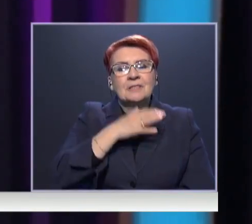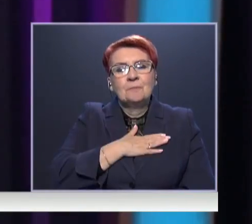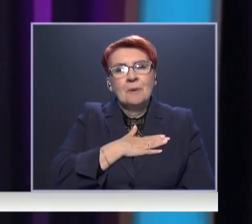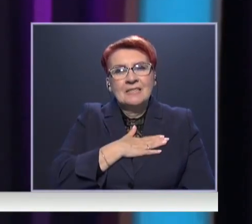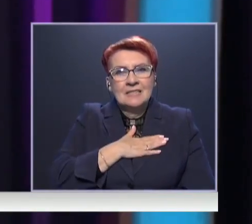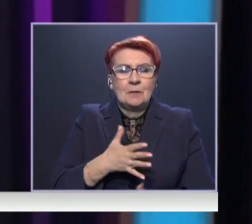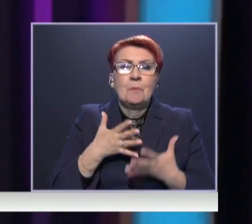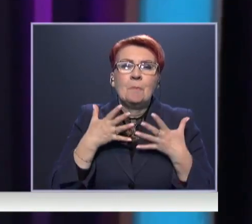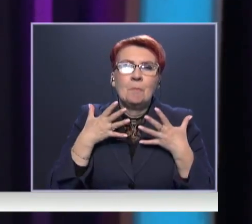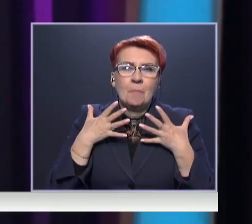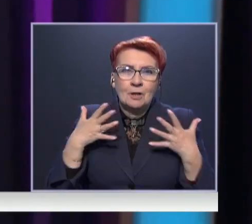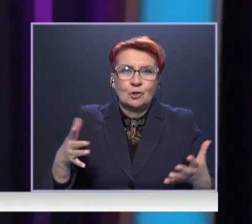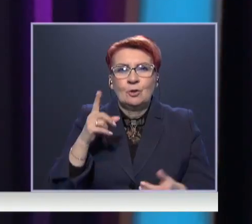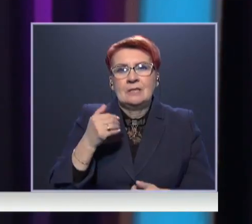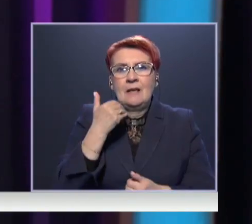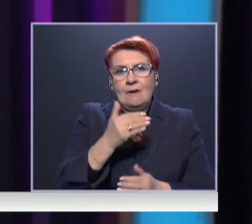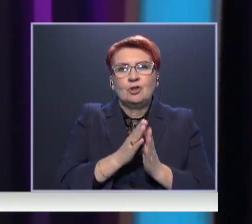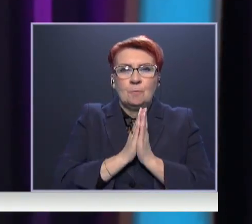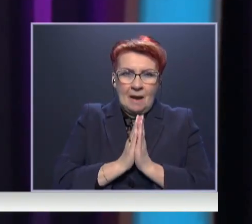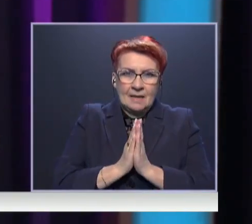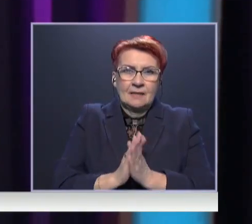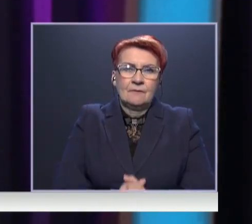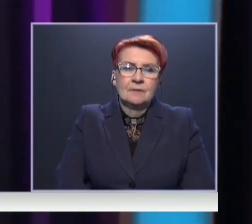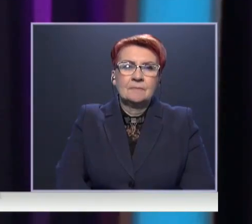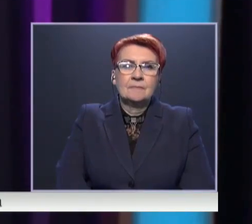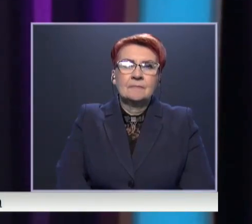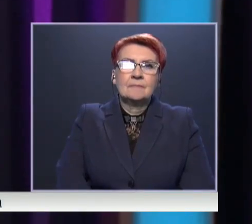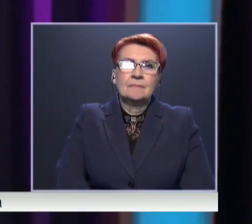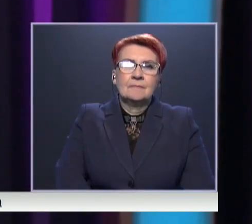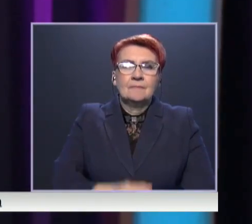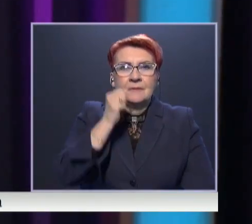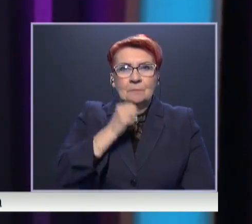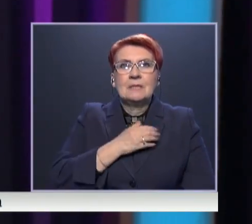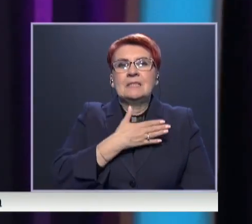большое спасибо за ваши молитвы Я хотела бы сказать